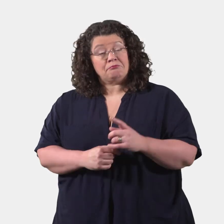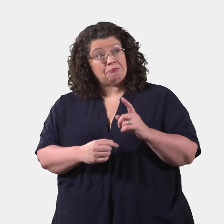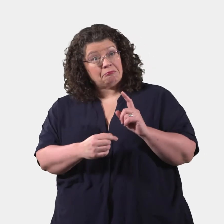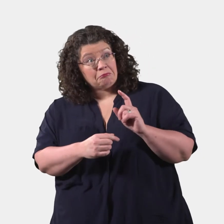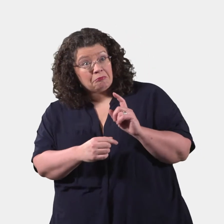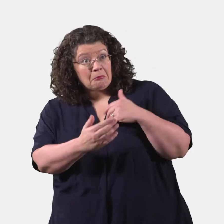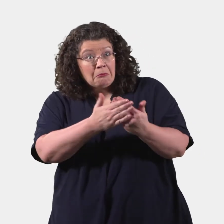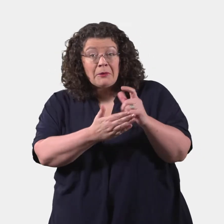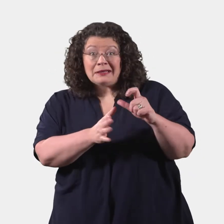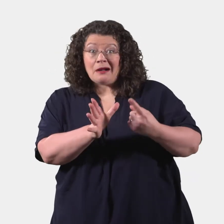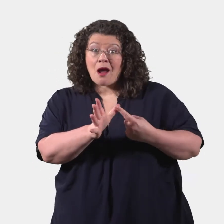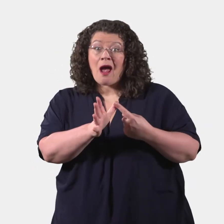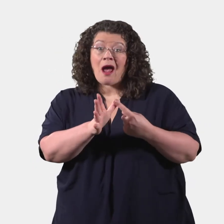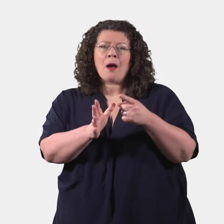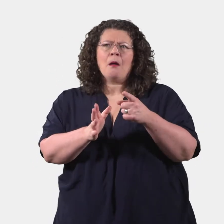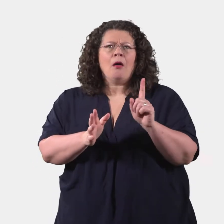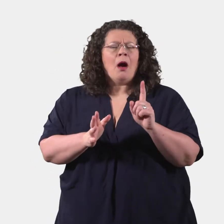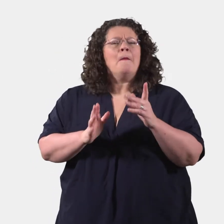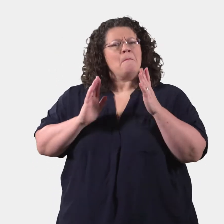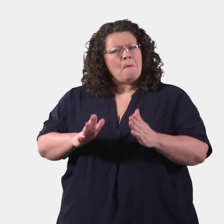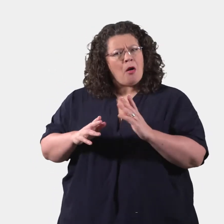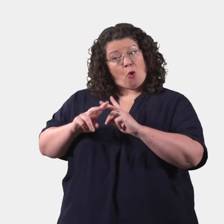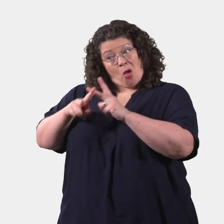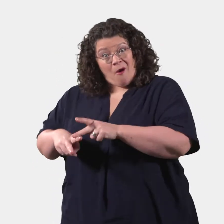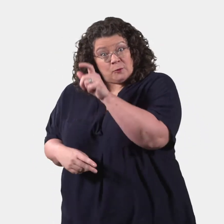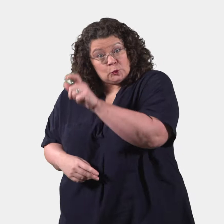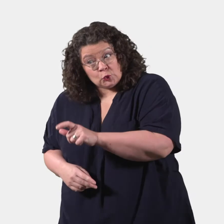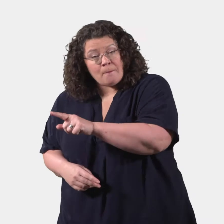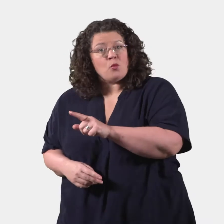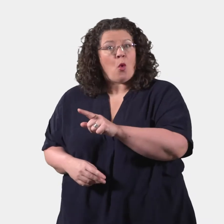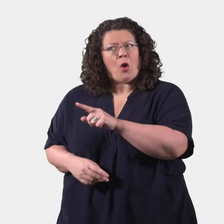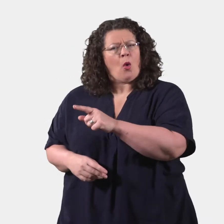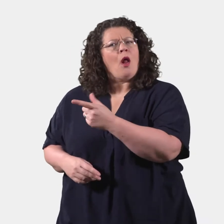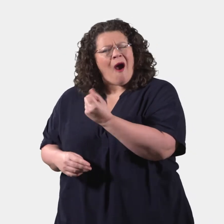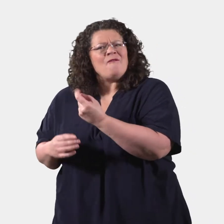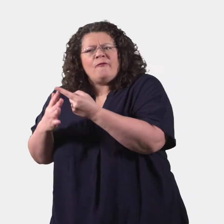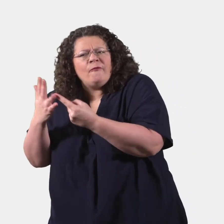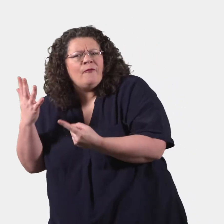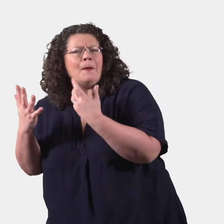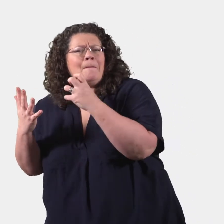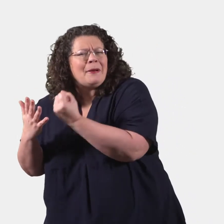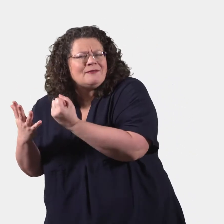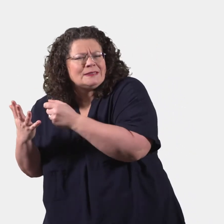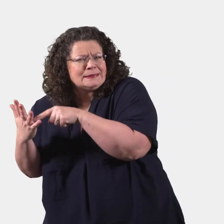Dywedon ni bod rhaid eich bod chi'n gofalu am rywun sy'n cael budd-daliadau arbennig i'r anabl er mwyn